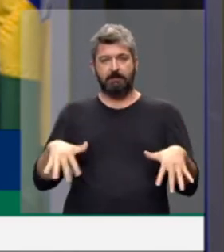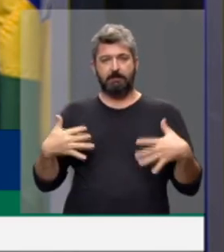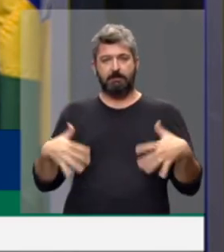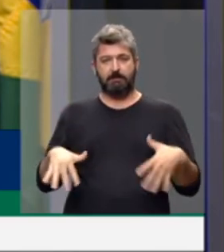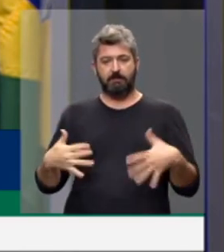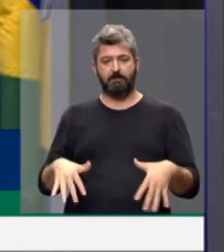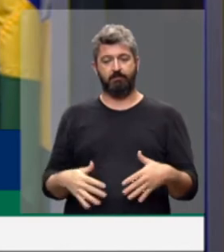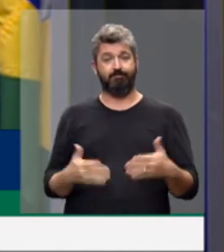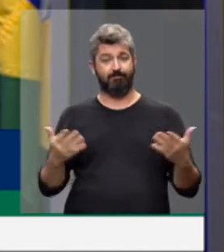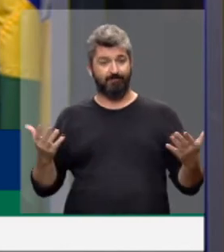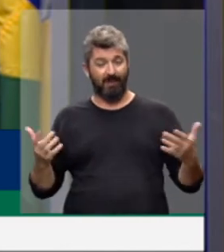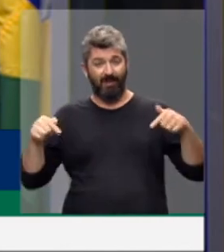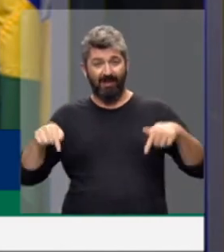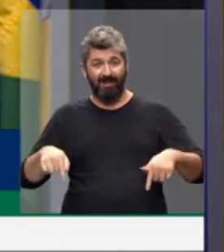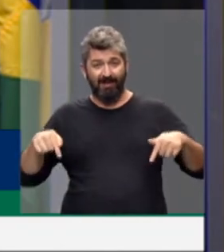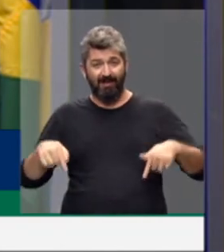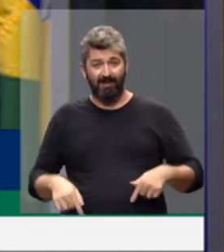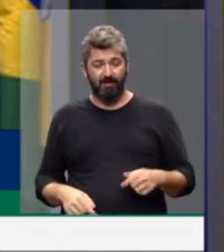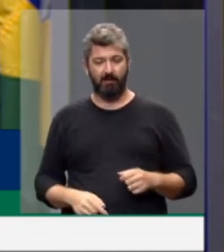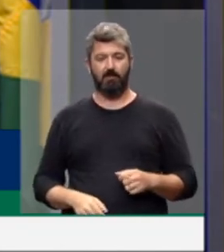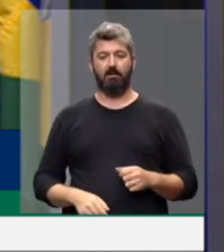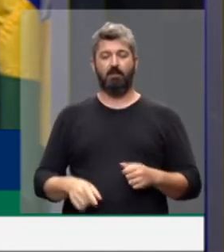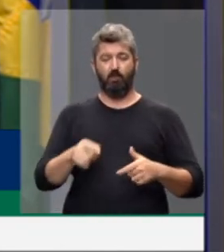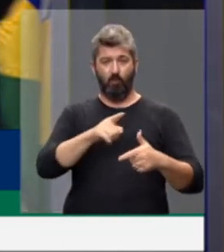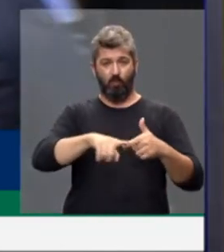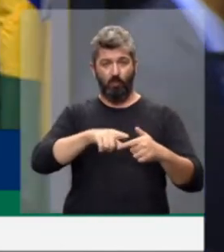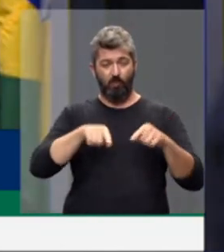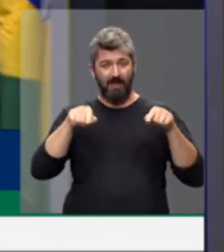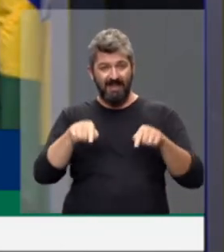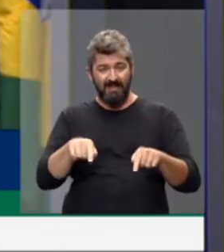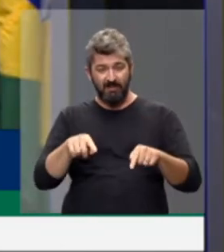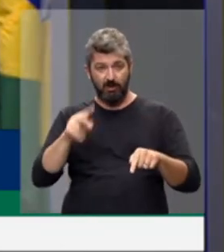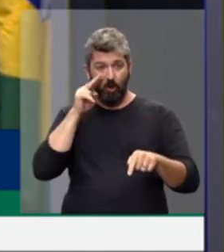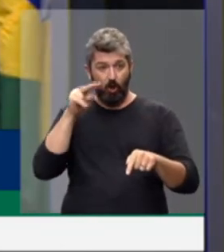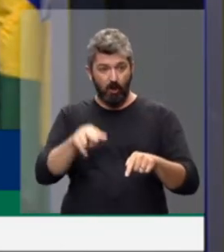O QUE FAZER A OPÇÃO ENTRE COMPRAR A FEIRA E PAGAR A ENERGIA, ENTÃO ESSA CASA, AO